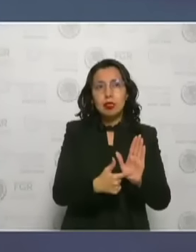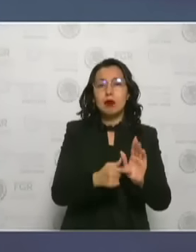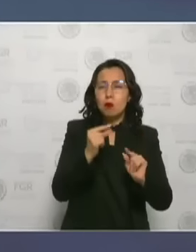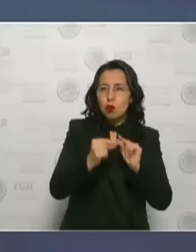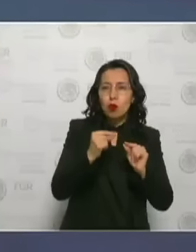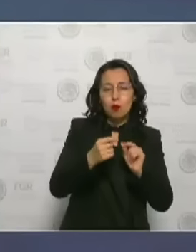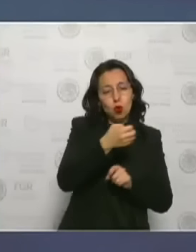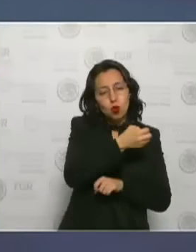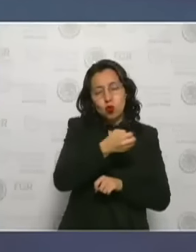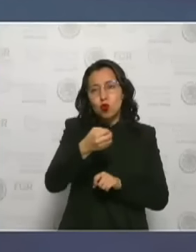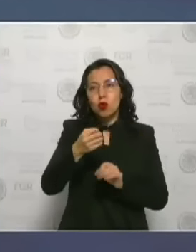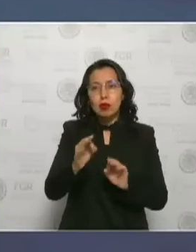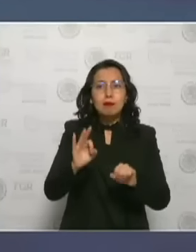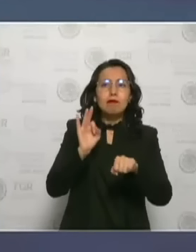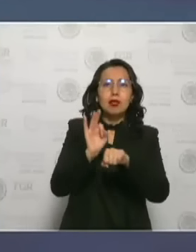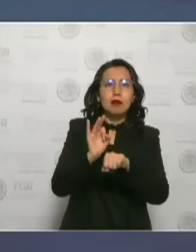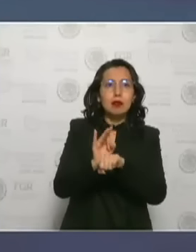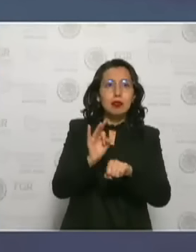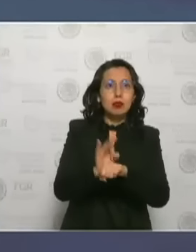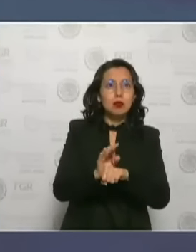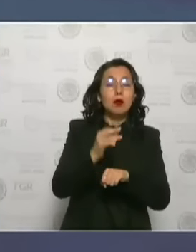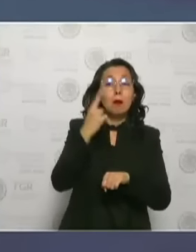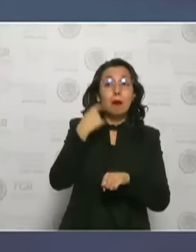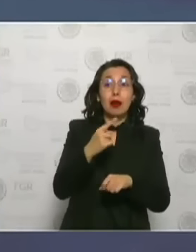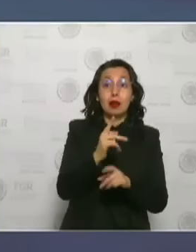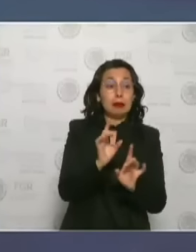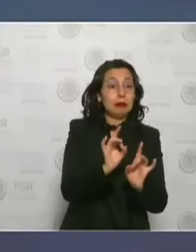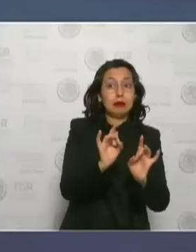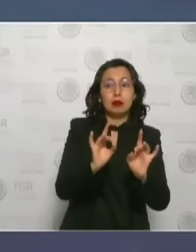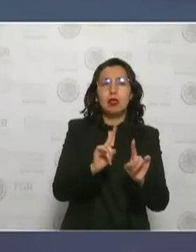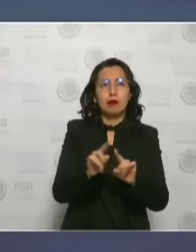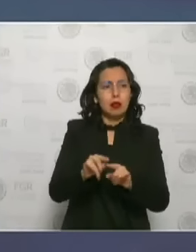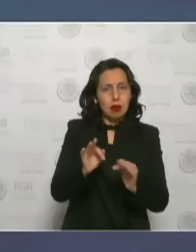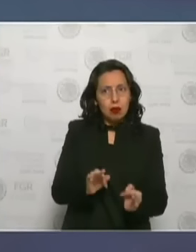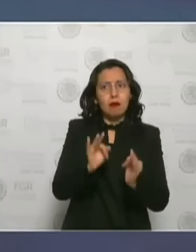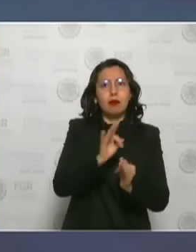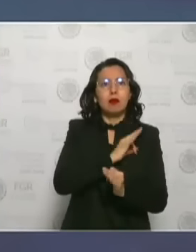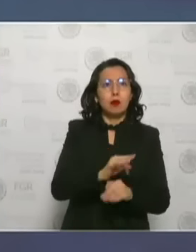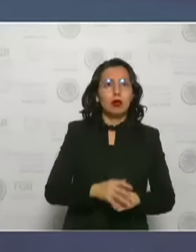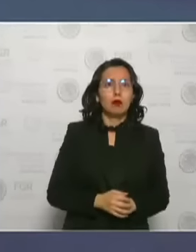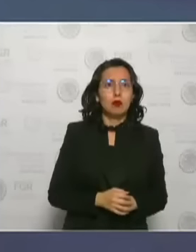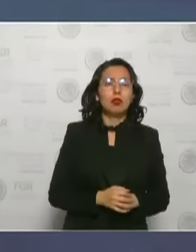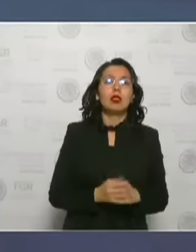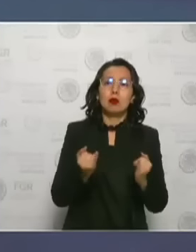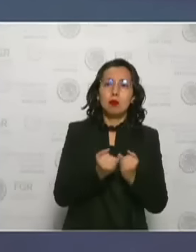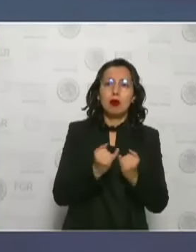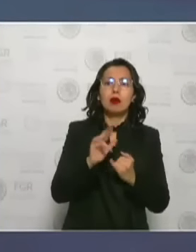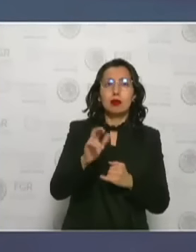funcional con capacidad de respuesta eficaz. parte del reconocimiento de que los fenómenos